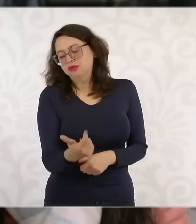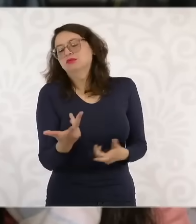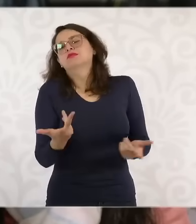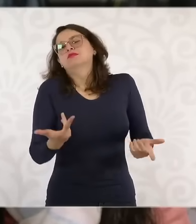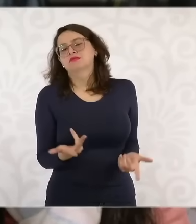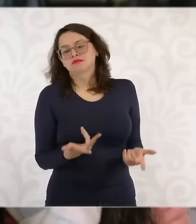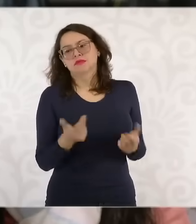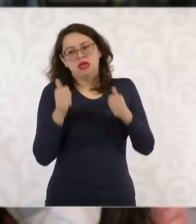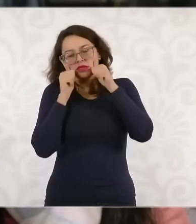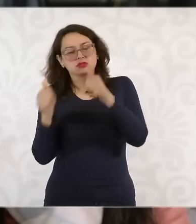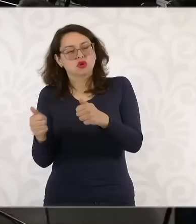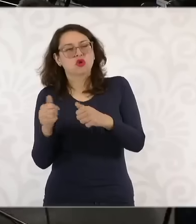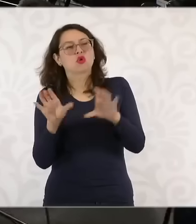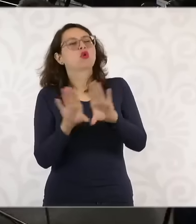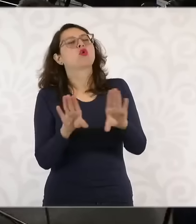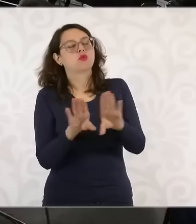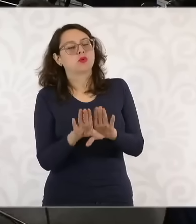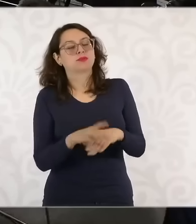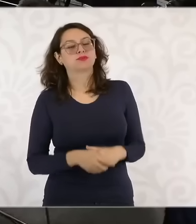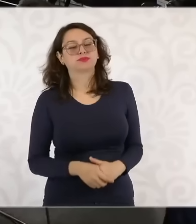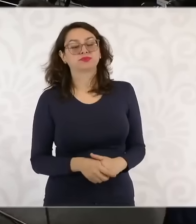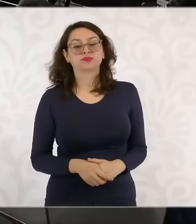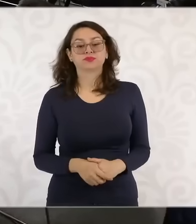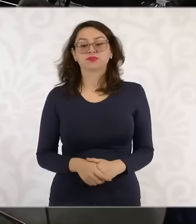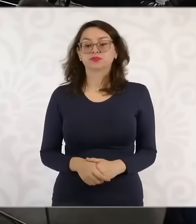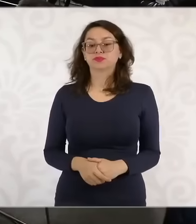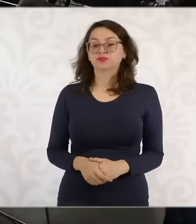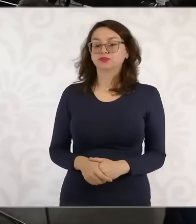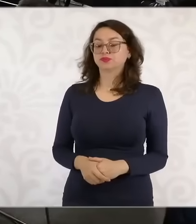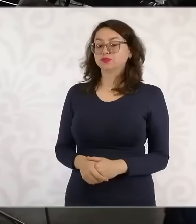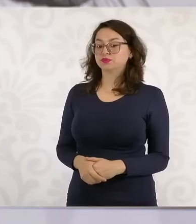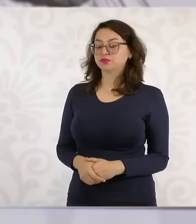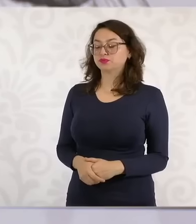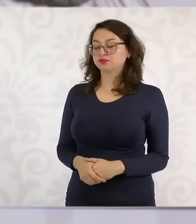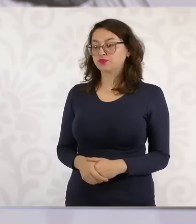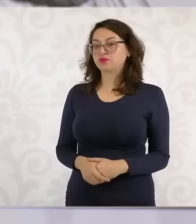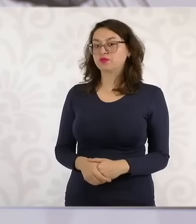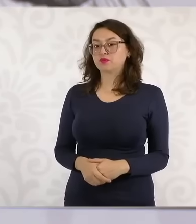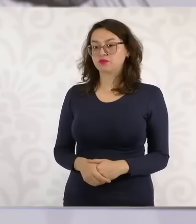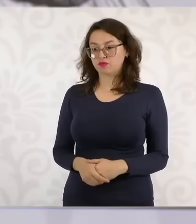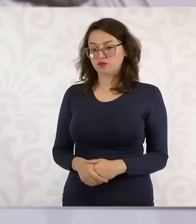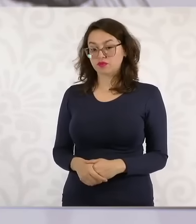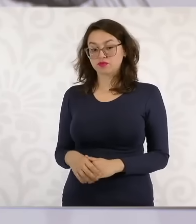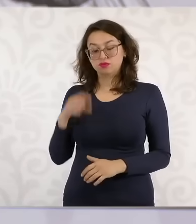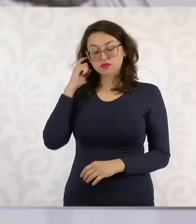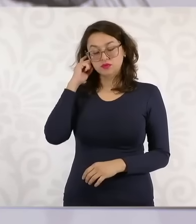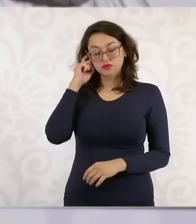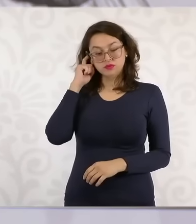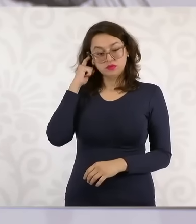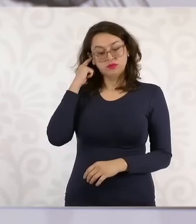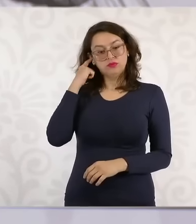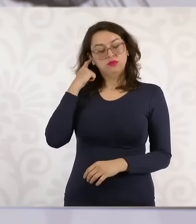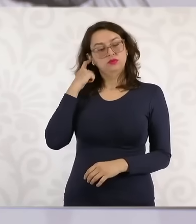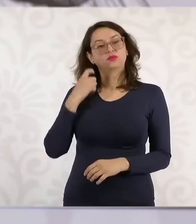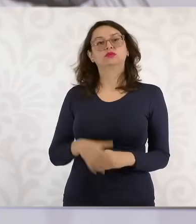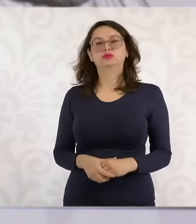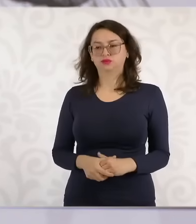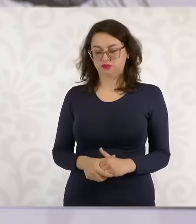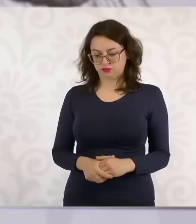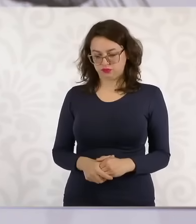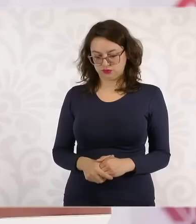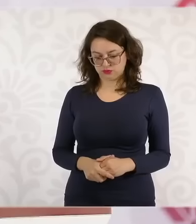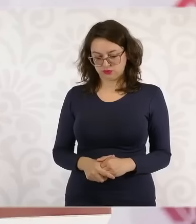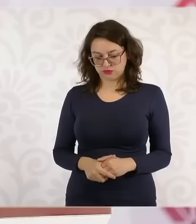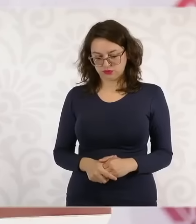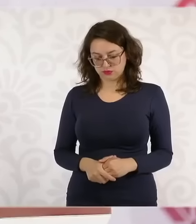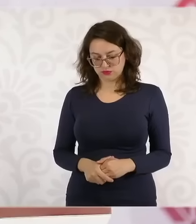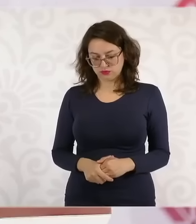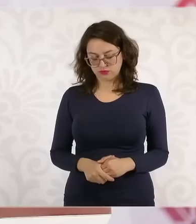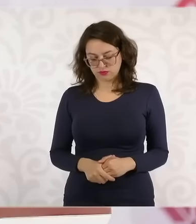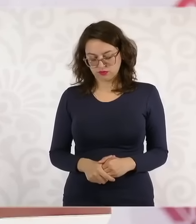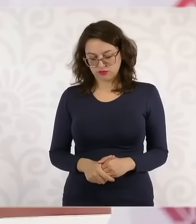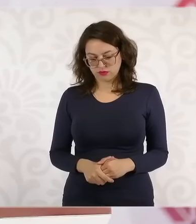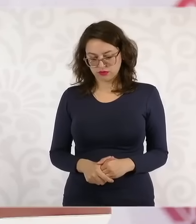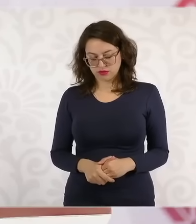cómo se pueden atender. Sí, nosotros creemos que ya estamos al día de hoy este terminando eh esta